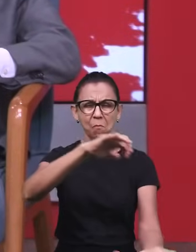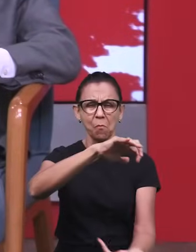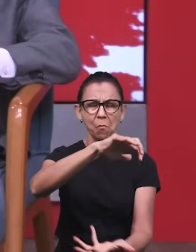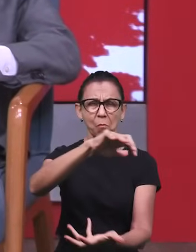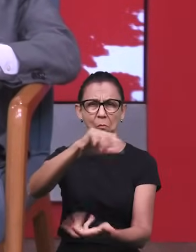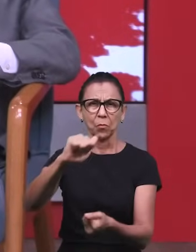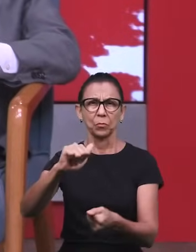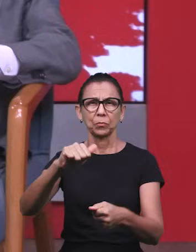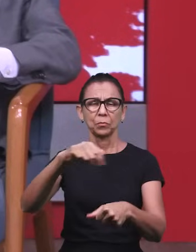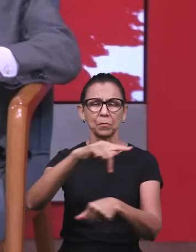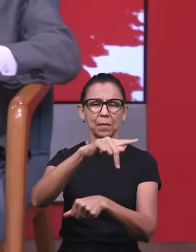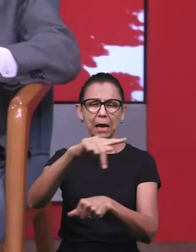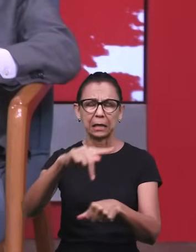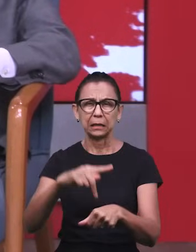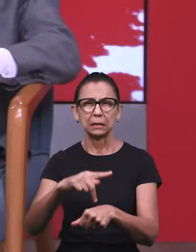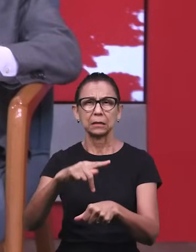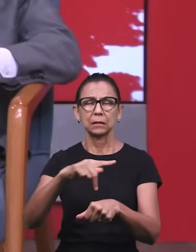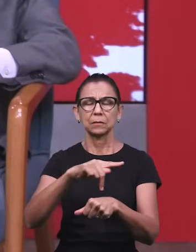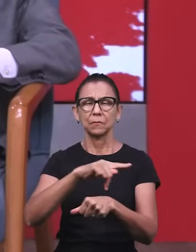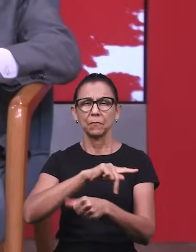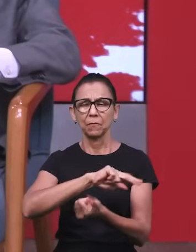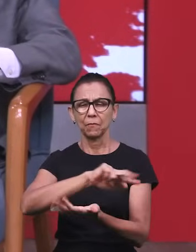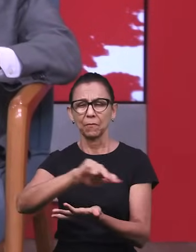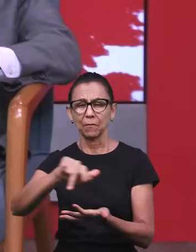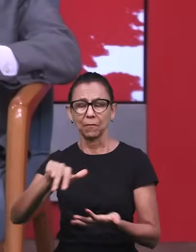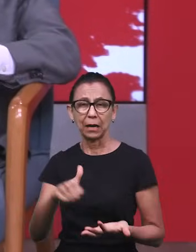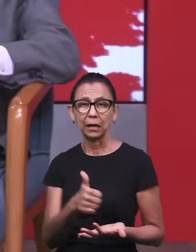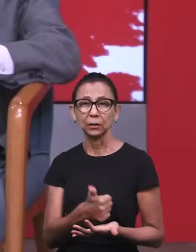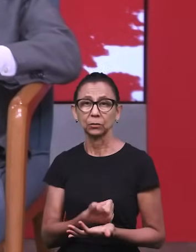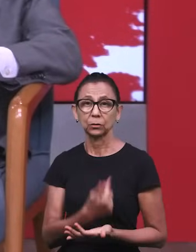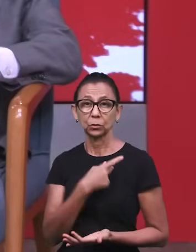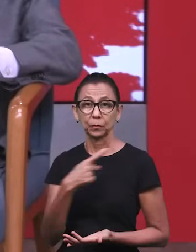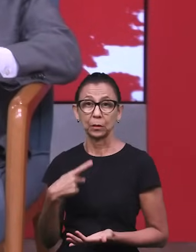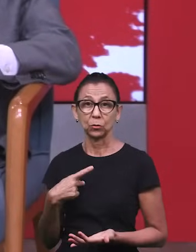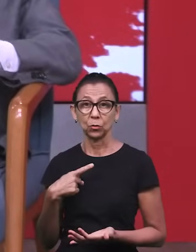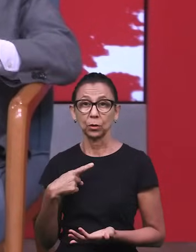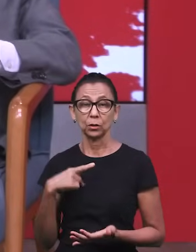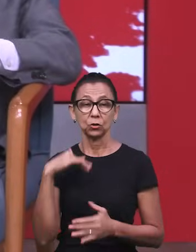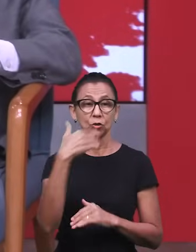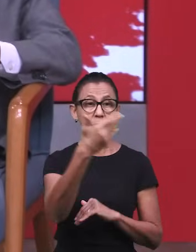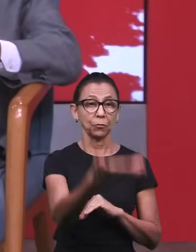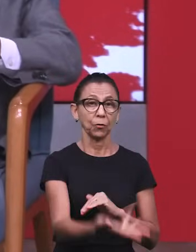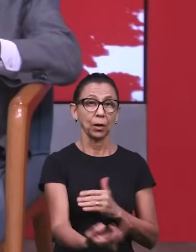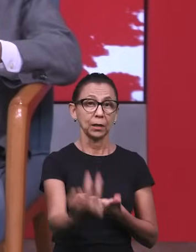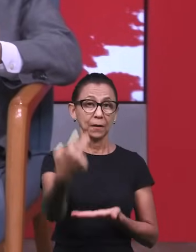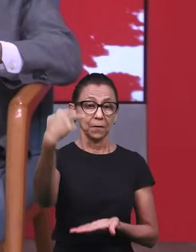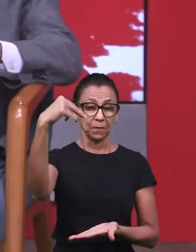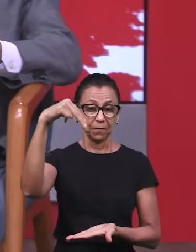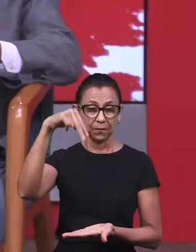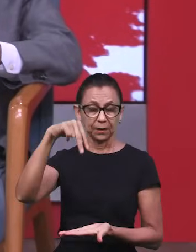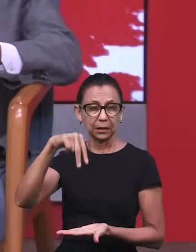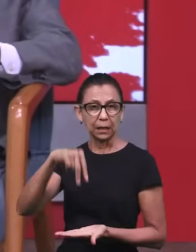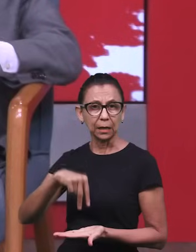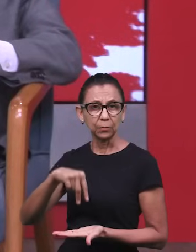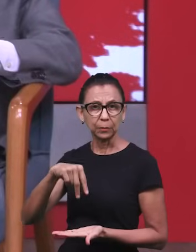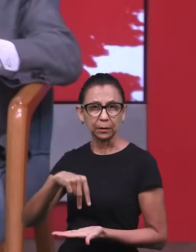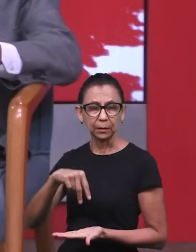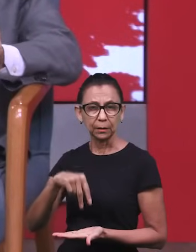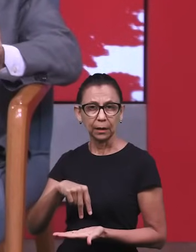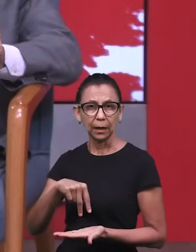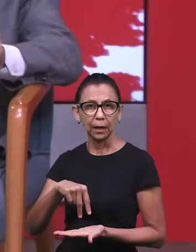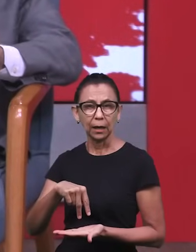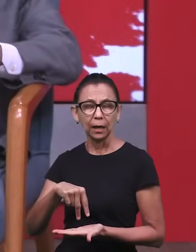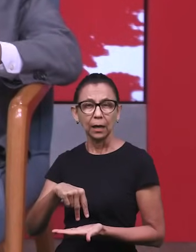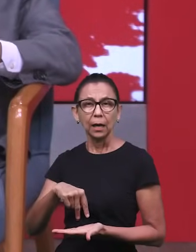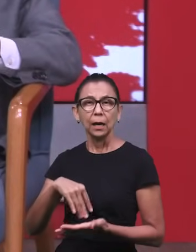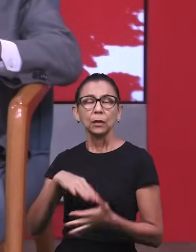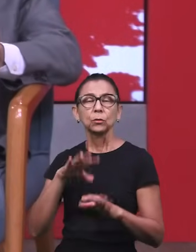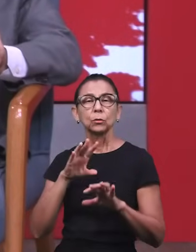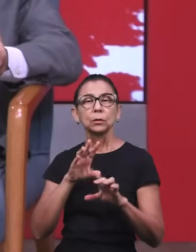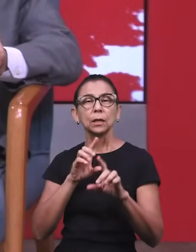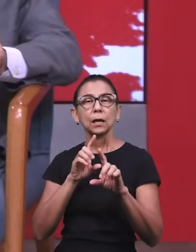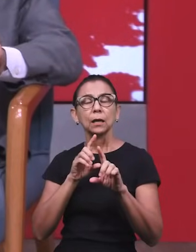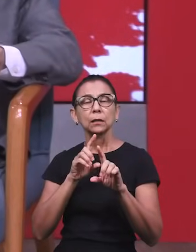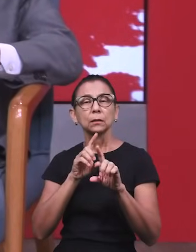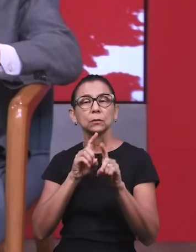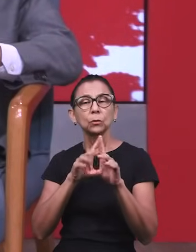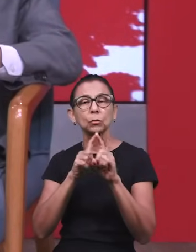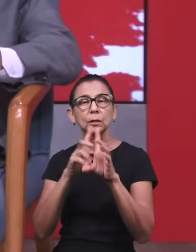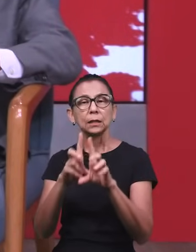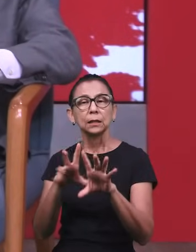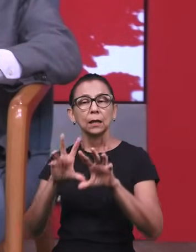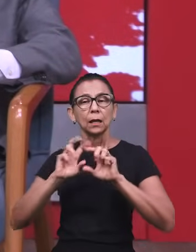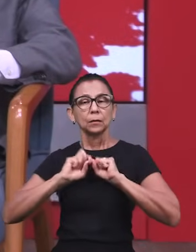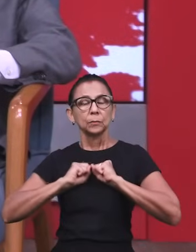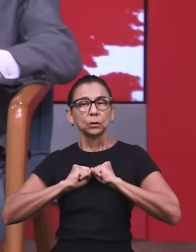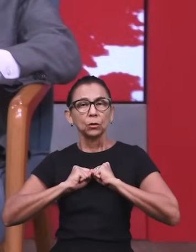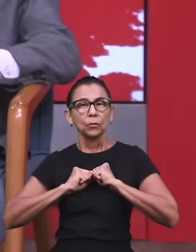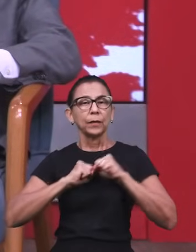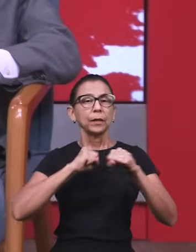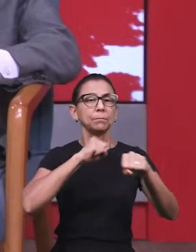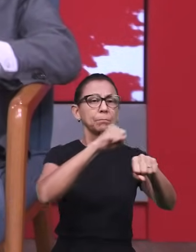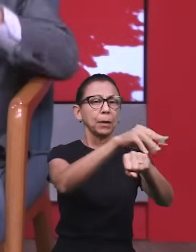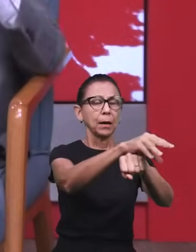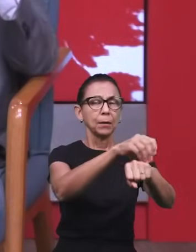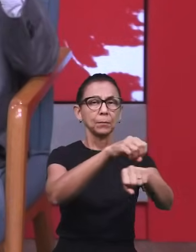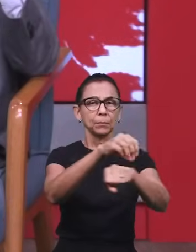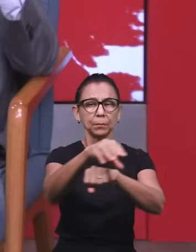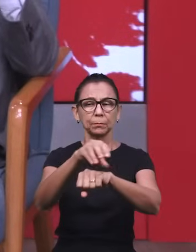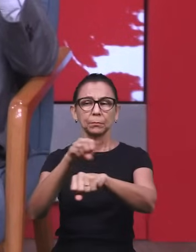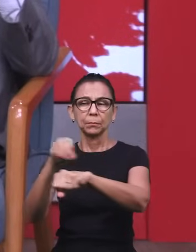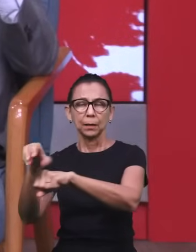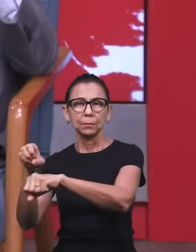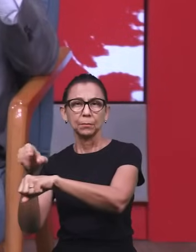e levaram o assunto para suas igrejas depois e eh eh Indonésia Filipinas Nepal Então nós não estamos